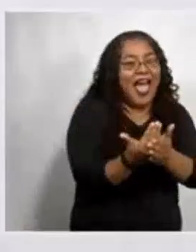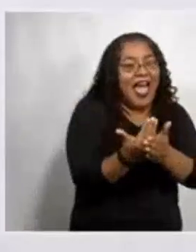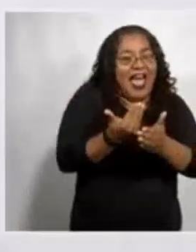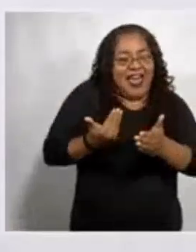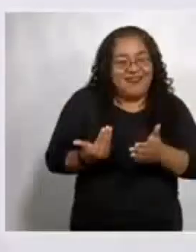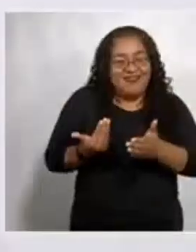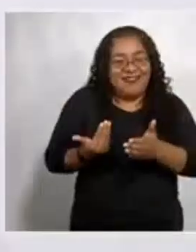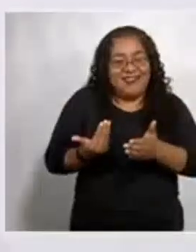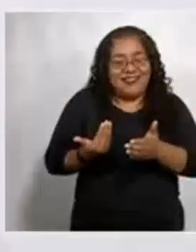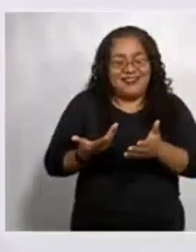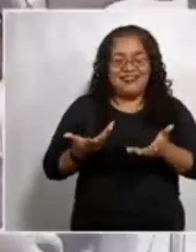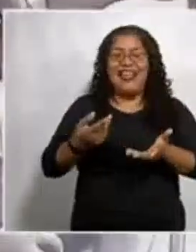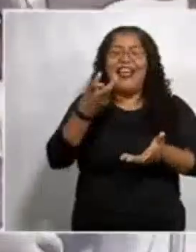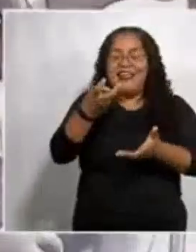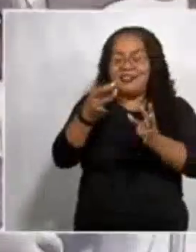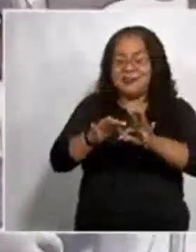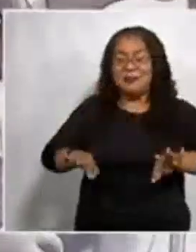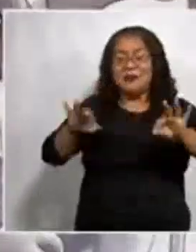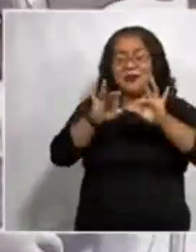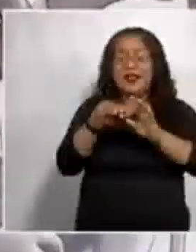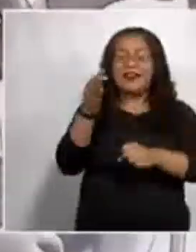Y quiero que le den un aplauso a todos nuestros